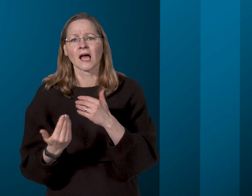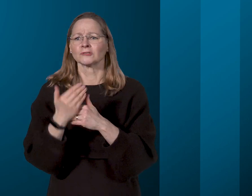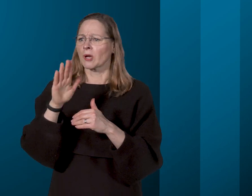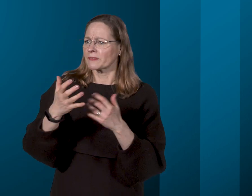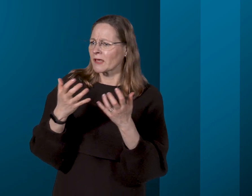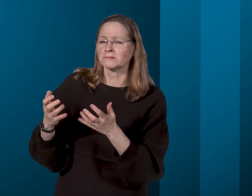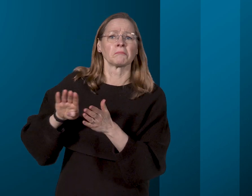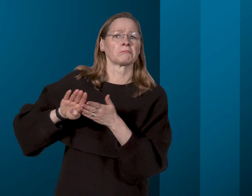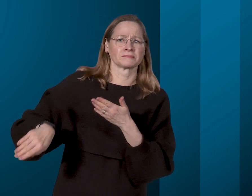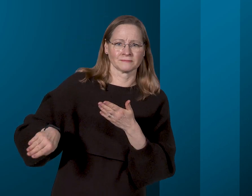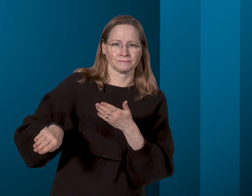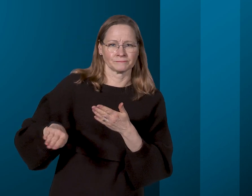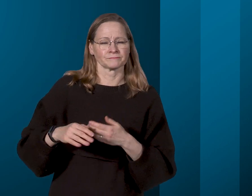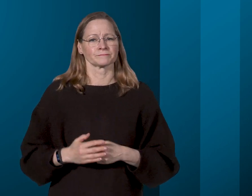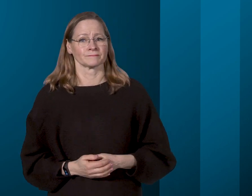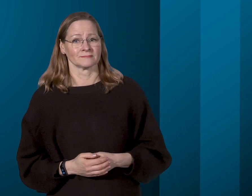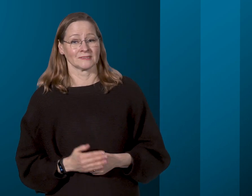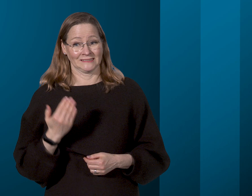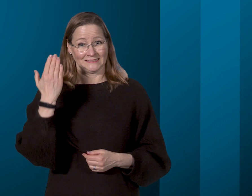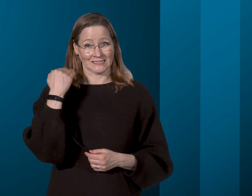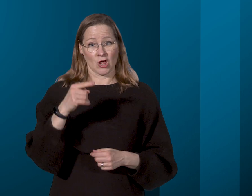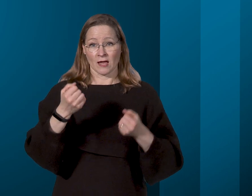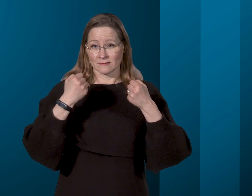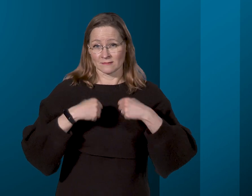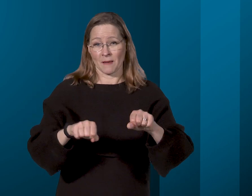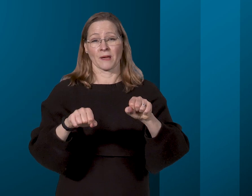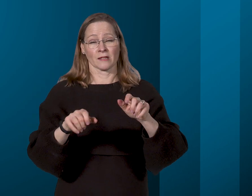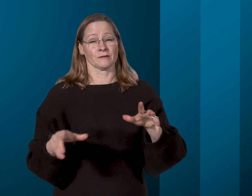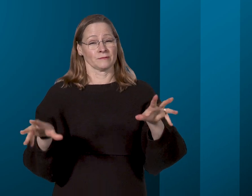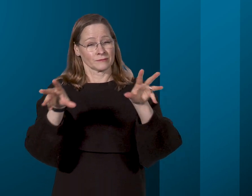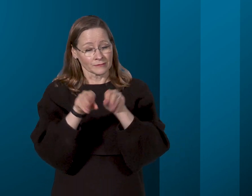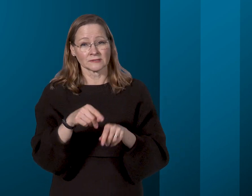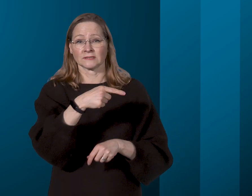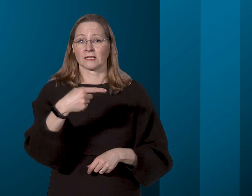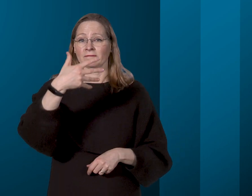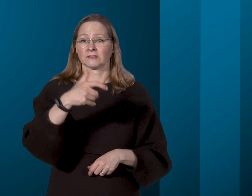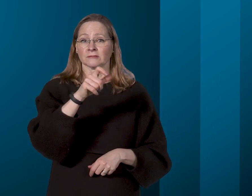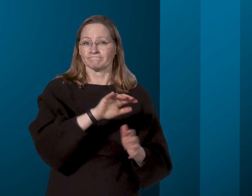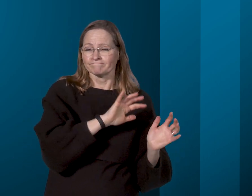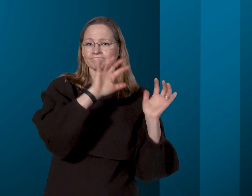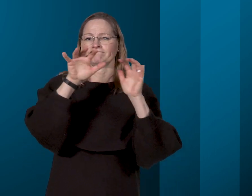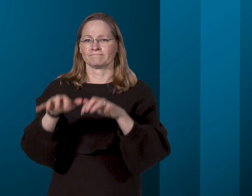ja asiakkaiden tarpeiden sivuuttamiseen. Tuolloin kampanja päättyi yli 150 ihmistä paikan päälle keränneeseen -